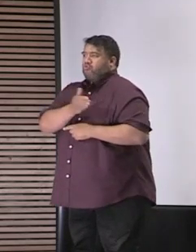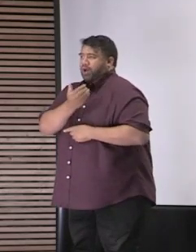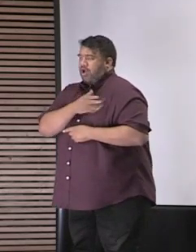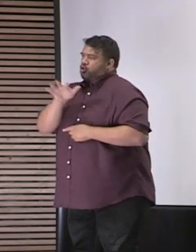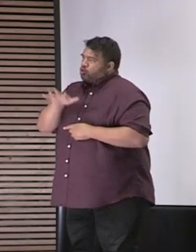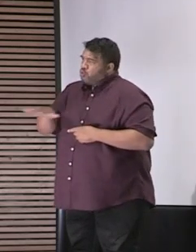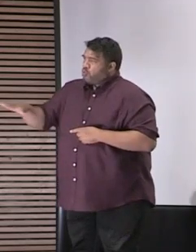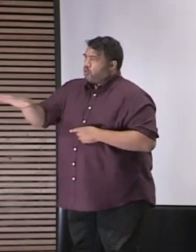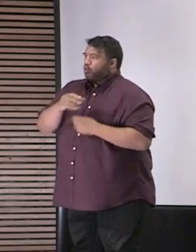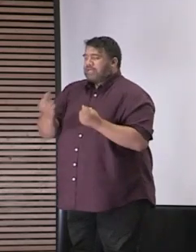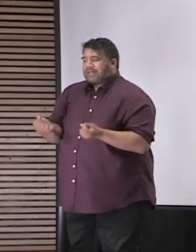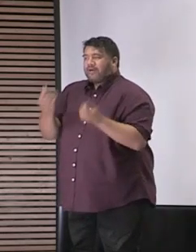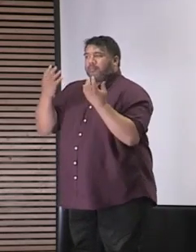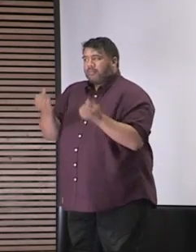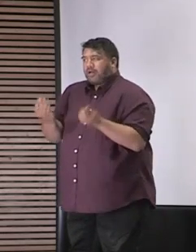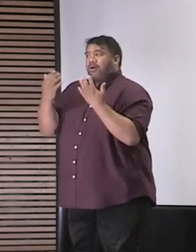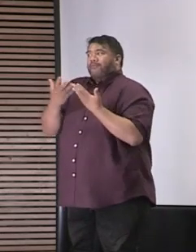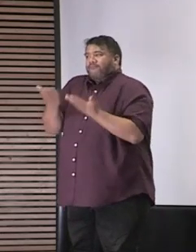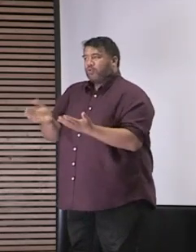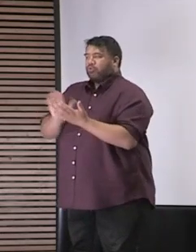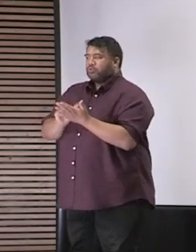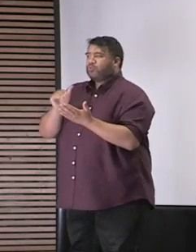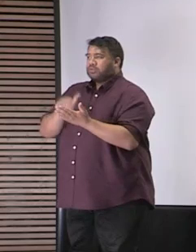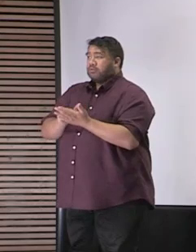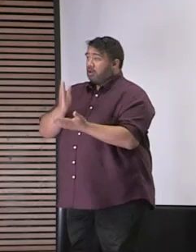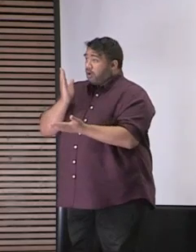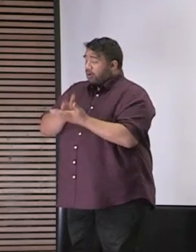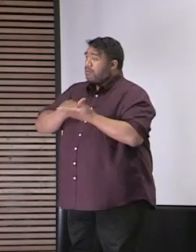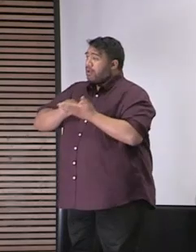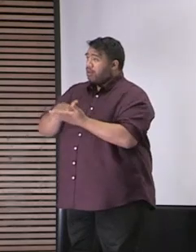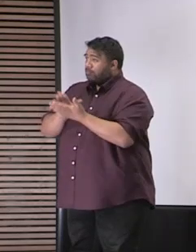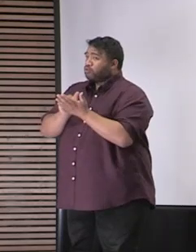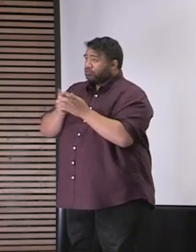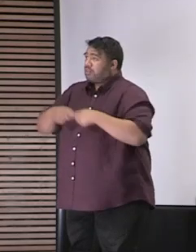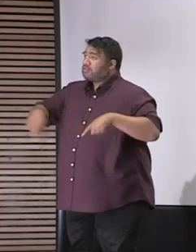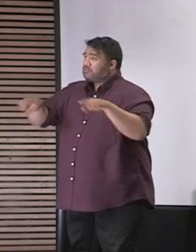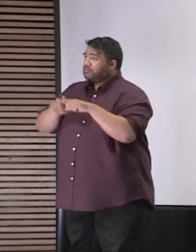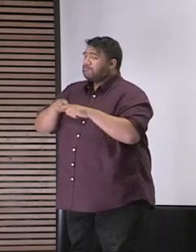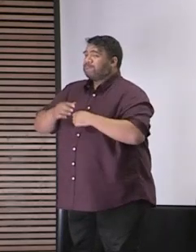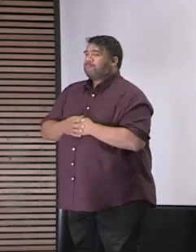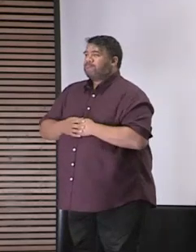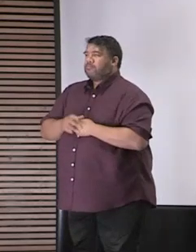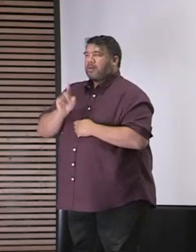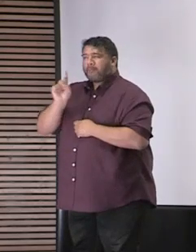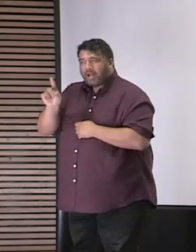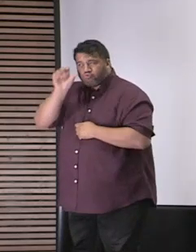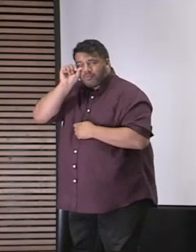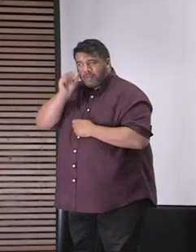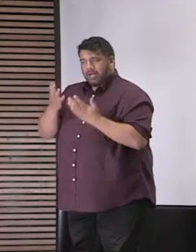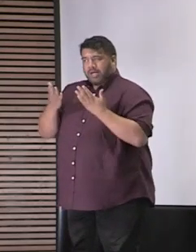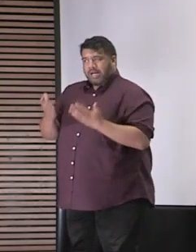más corto posible. Así que les